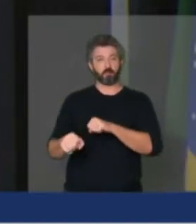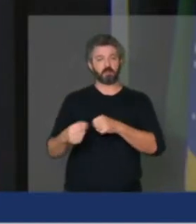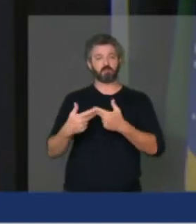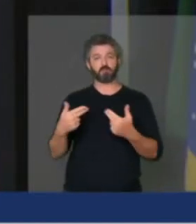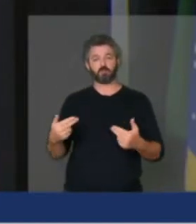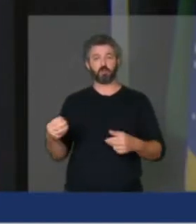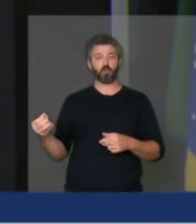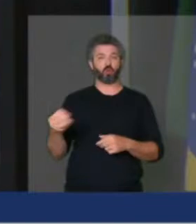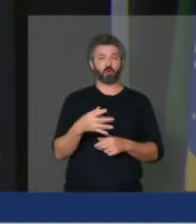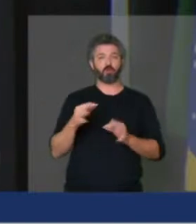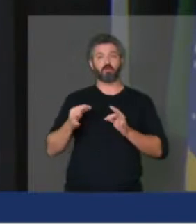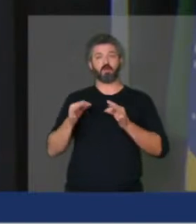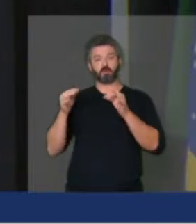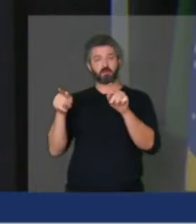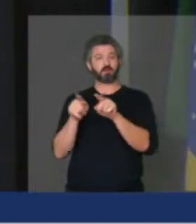TECNOLOGIAS, TROCA DE EXPERIÊNCIA , FORMAÇÃO DE